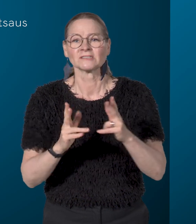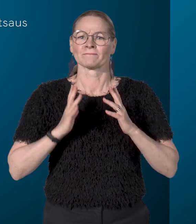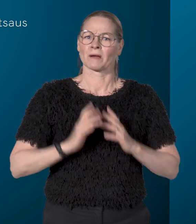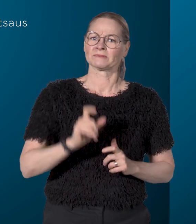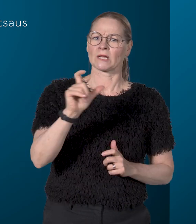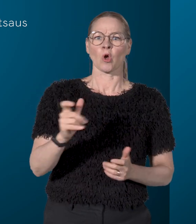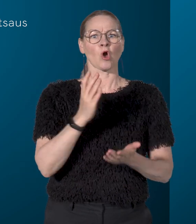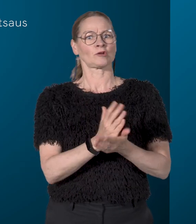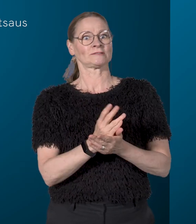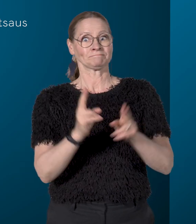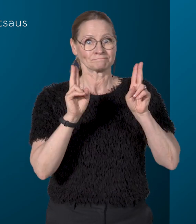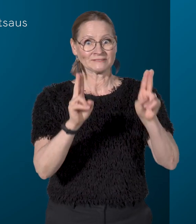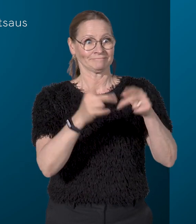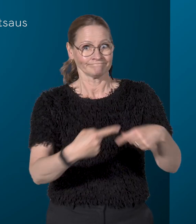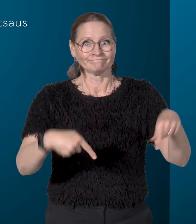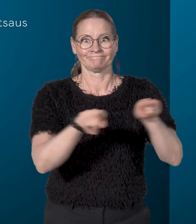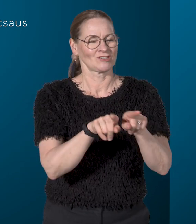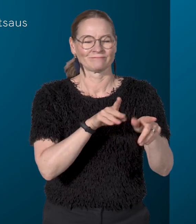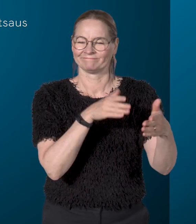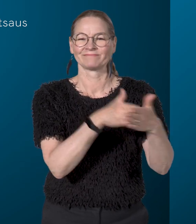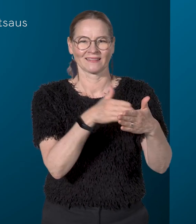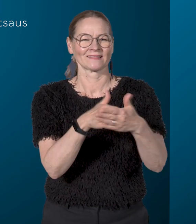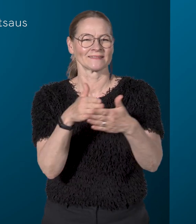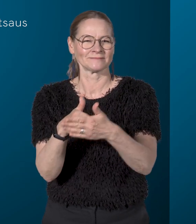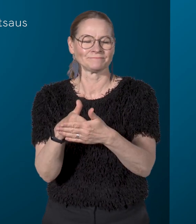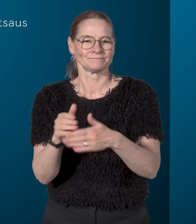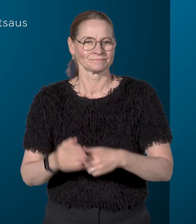ja vammaisen henkilön oikeuksien tosiasialliselle toteutumiselle.